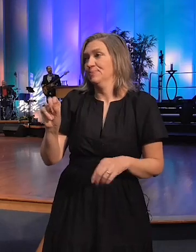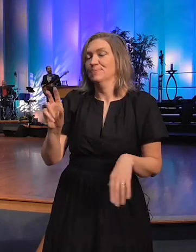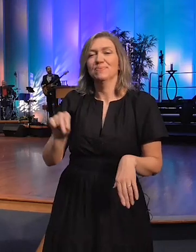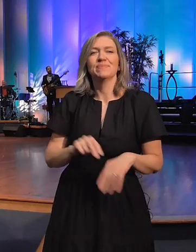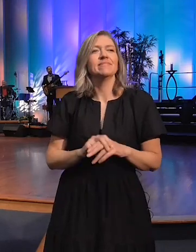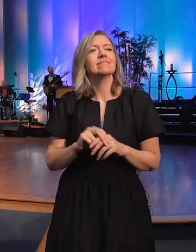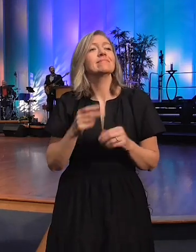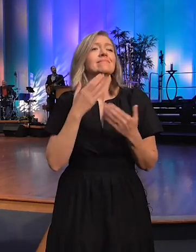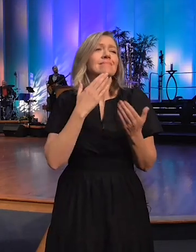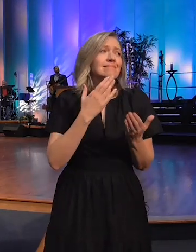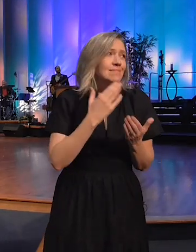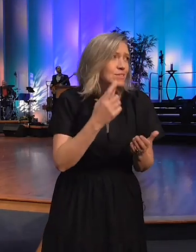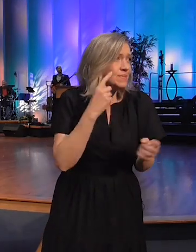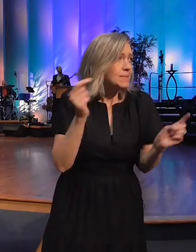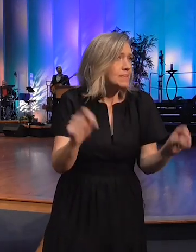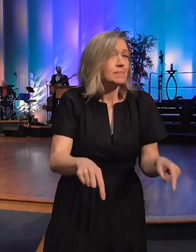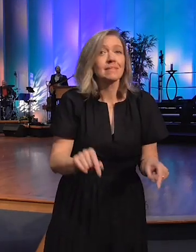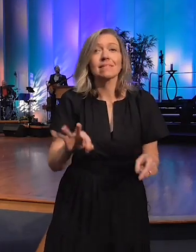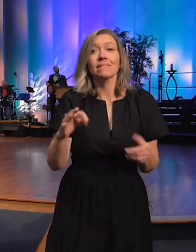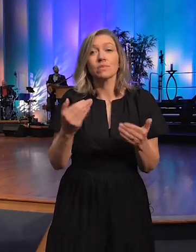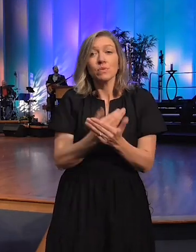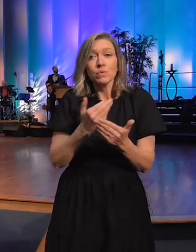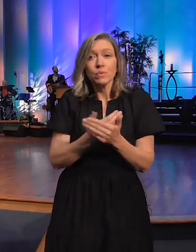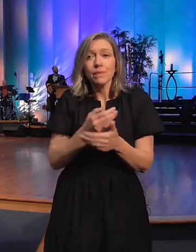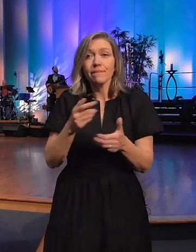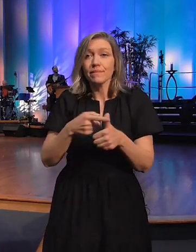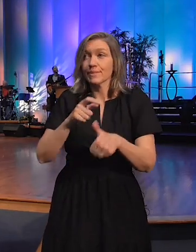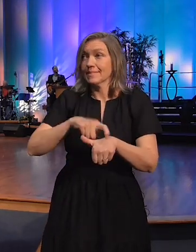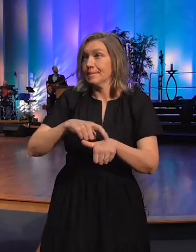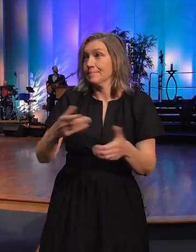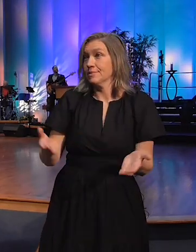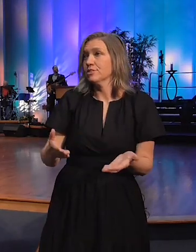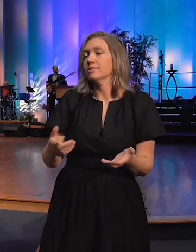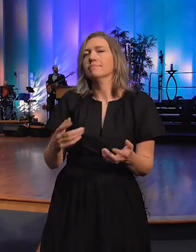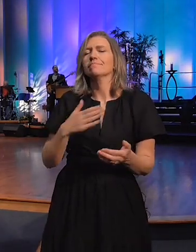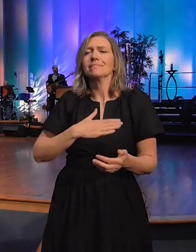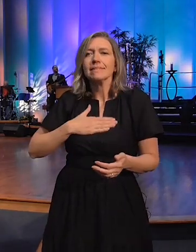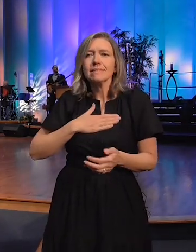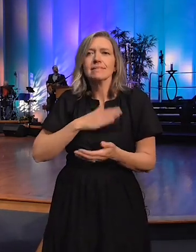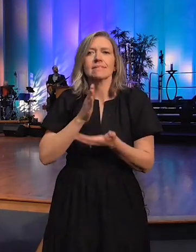estar aquí, si es nuevo por primera vez, visite nuestro Centro de bienvenida. Estaré